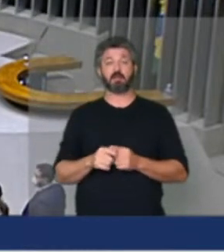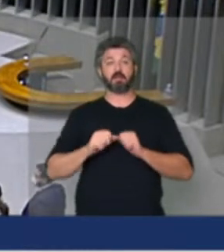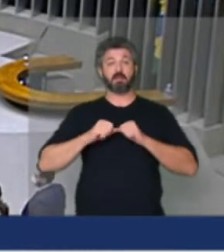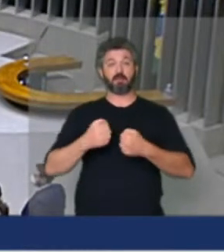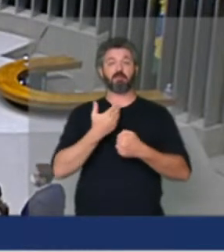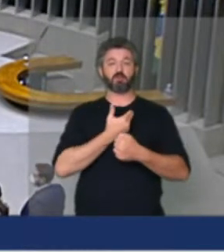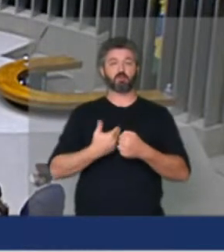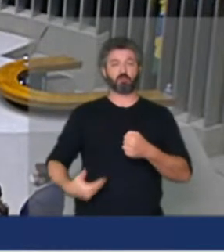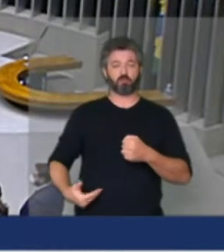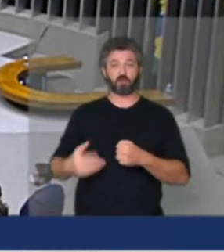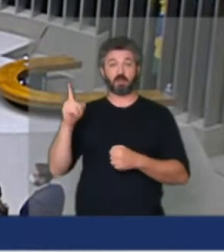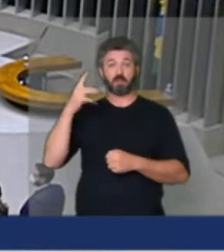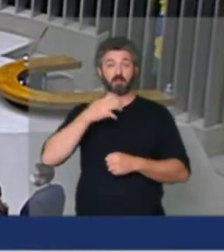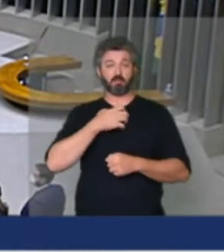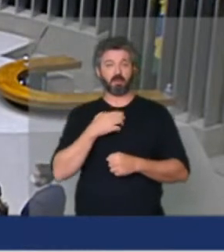CONVERSANDO COM AS LIDERANÇAS